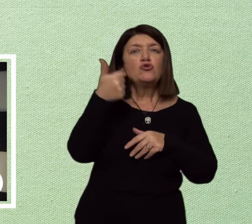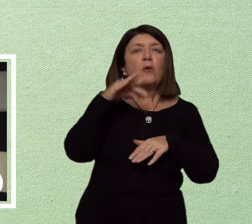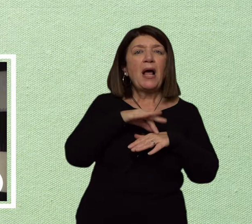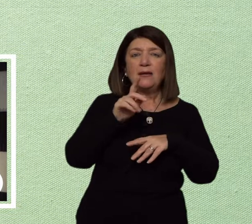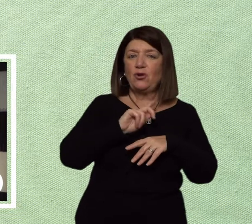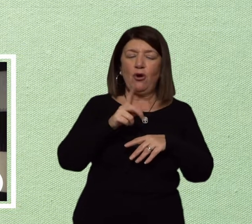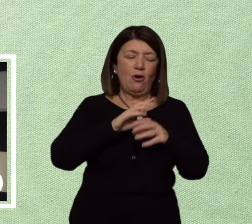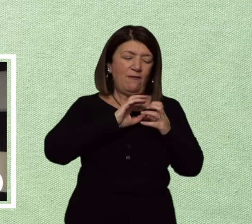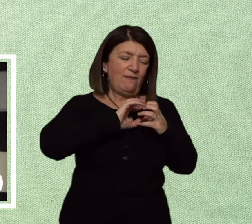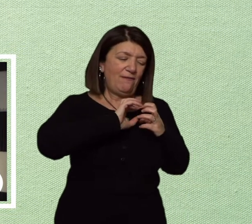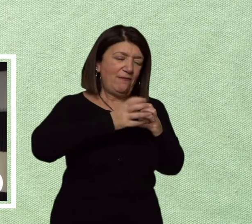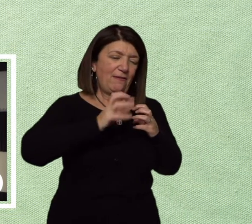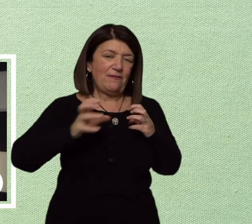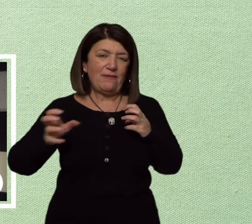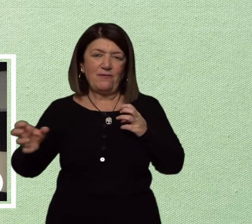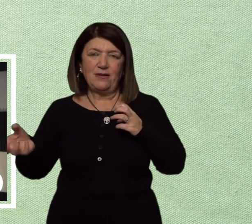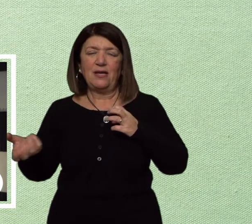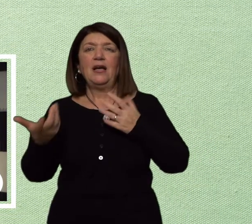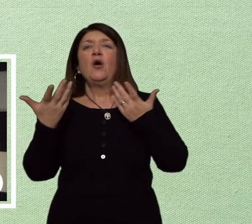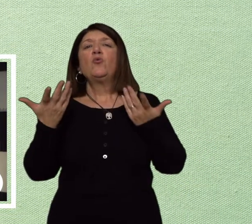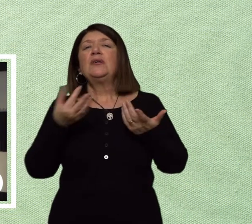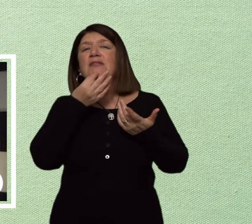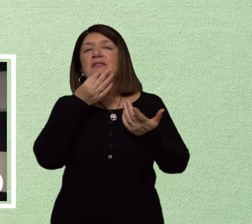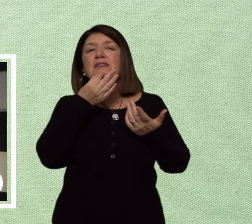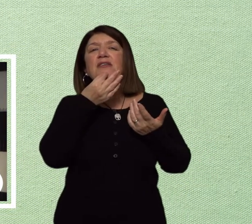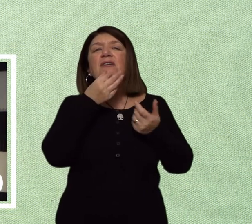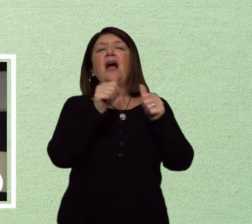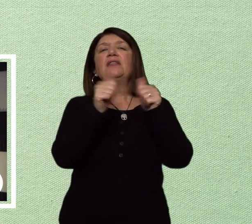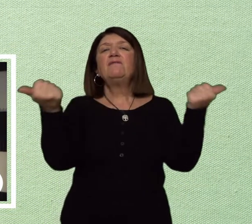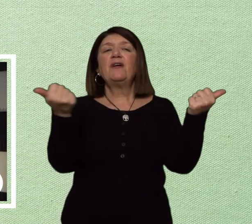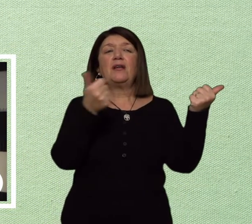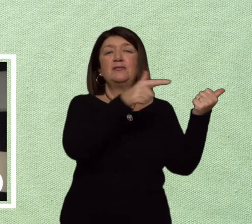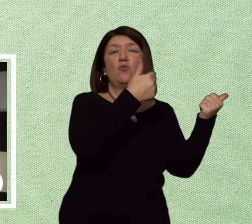della medicina generale specifico, le differenze tra uomo e donna nella risposta che dall'organismo